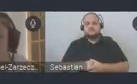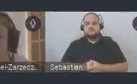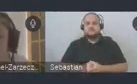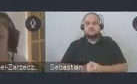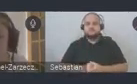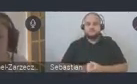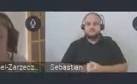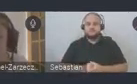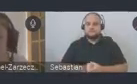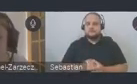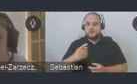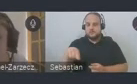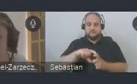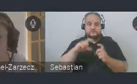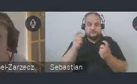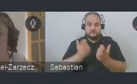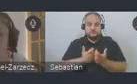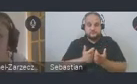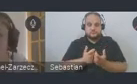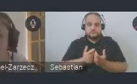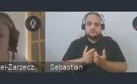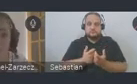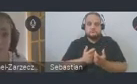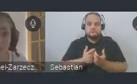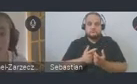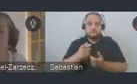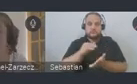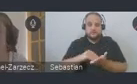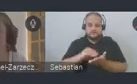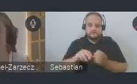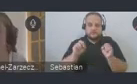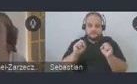Słuchajcie, te wszystkie rzeczy, które napisaliście, jak najbardziej,